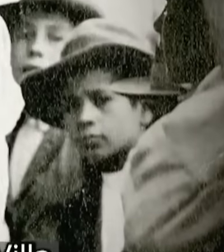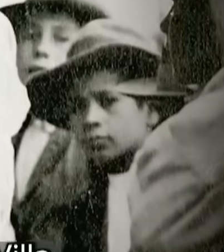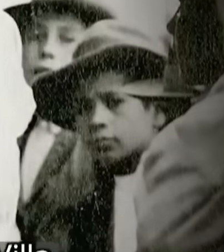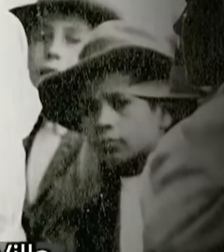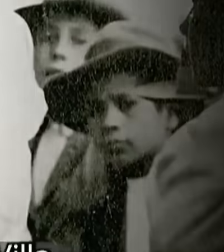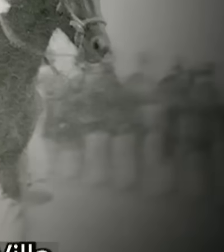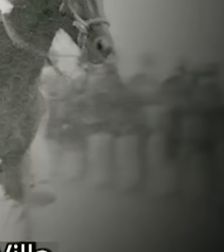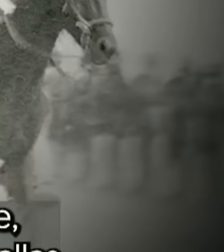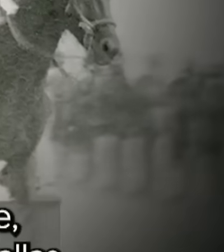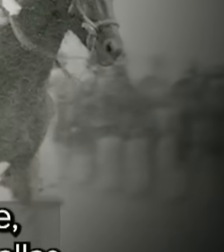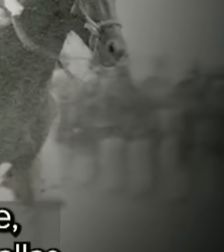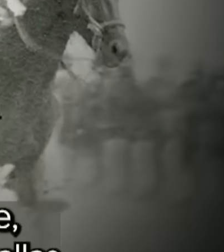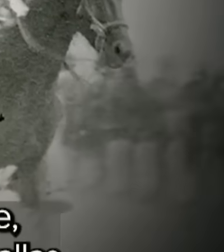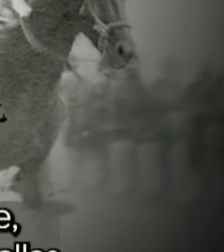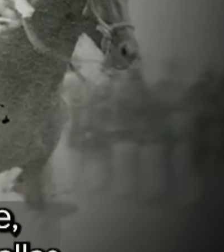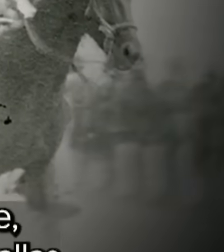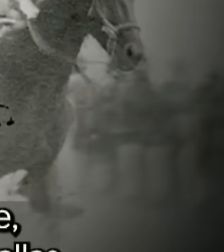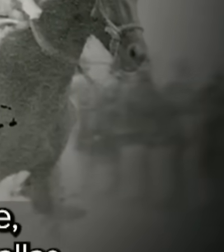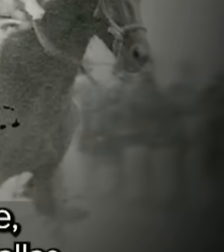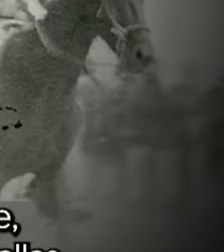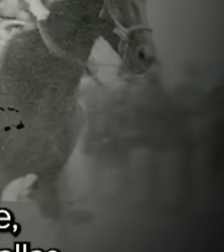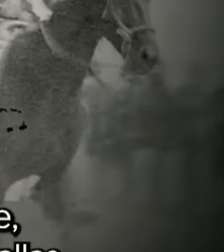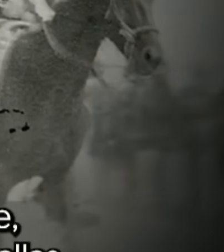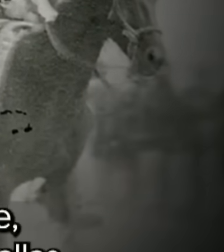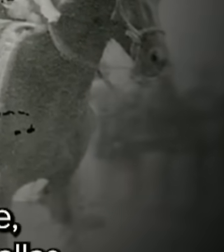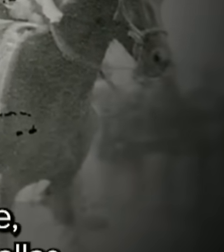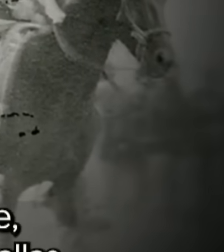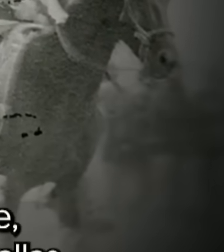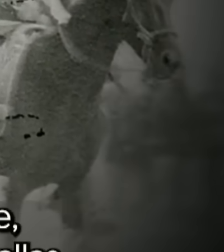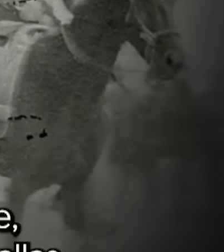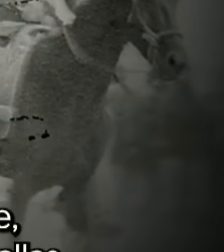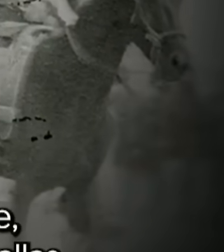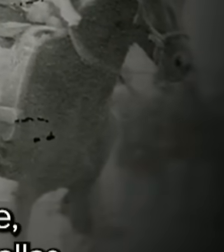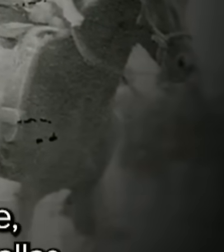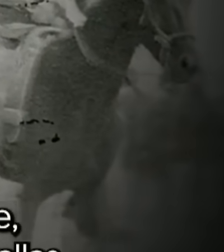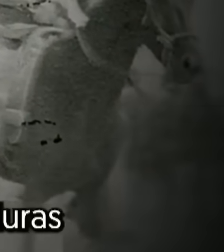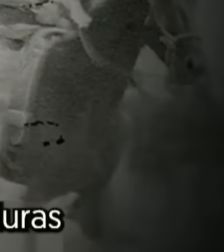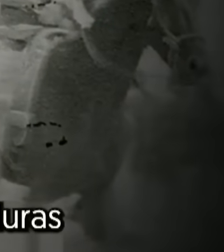Villa conocido como el Centauro del Norte Villa fue un genio militar que libró las batallas más